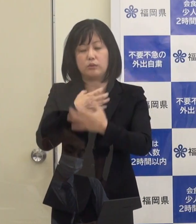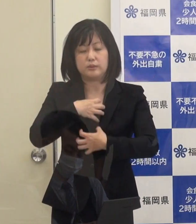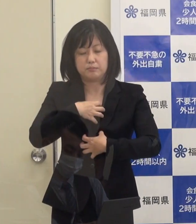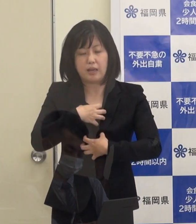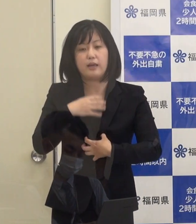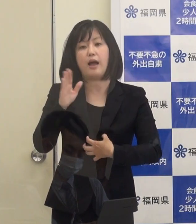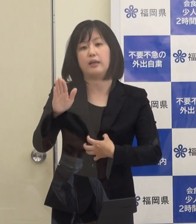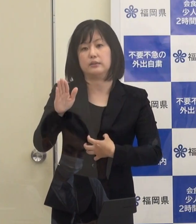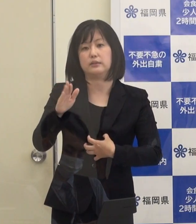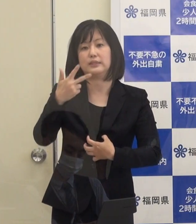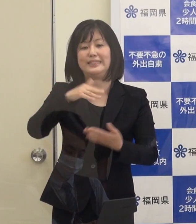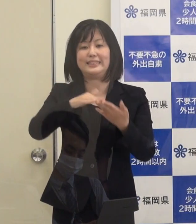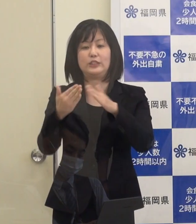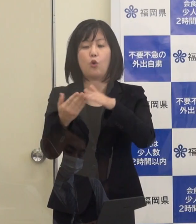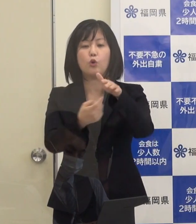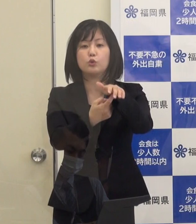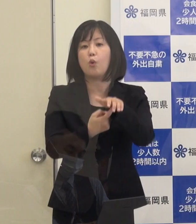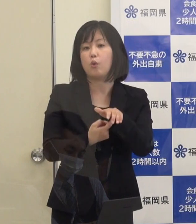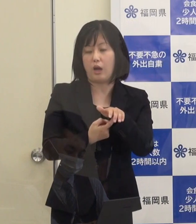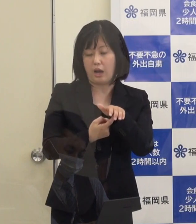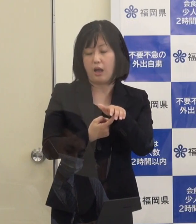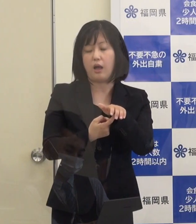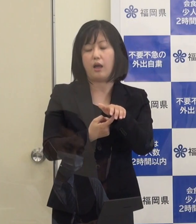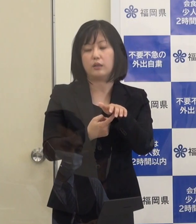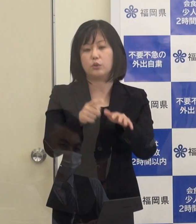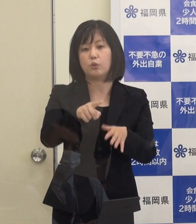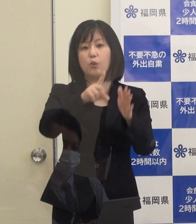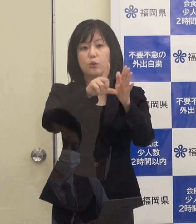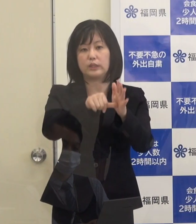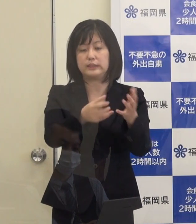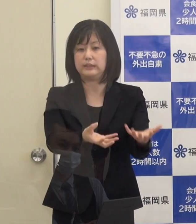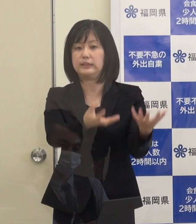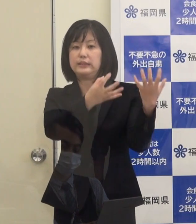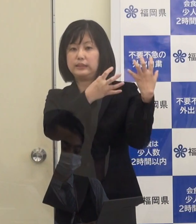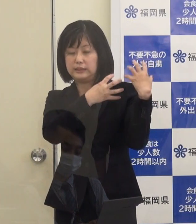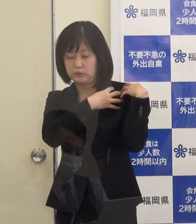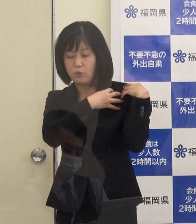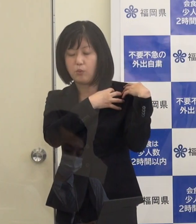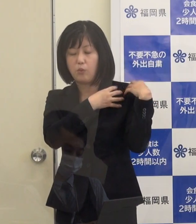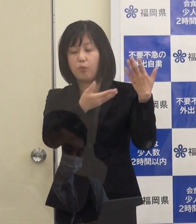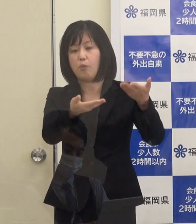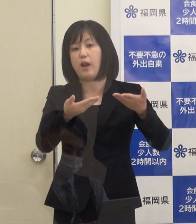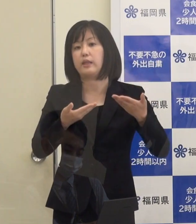その段階で市町村から一任していただいていましたので